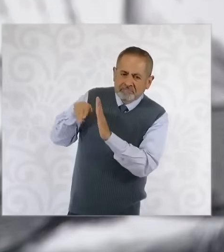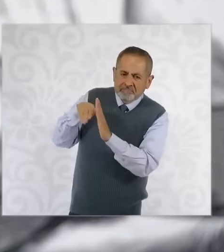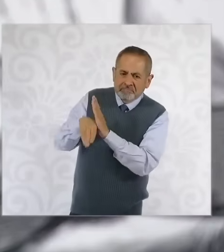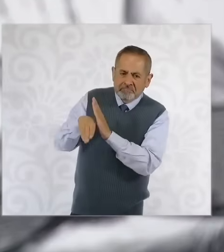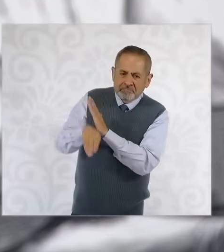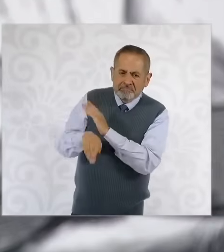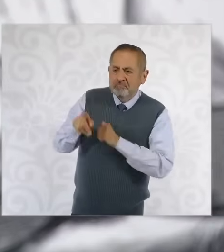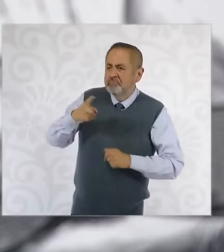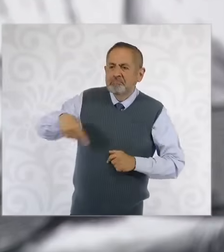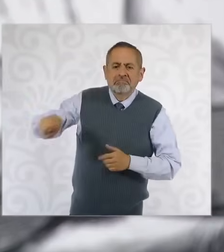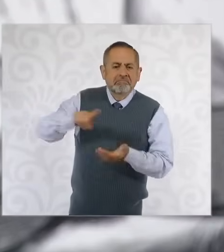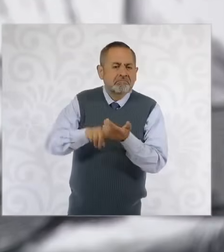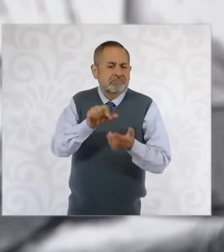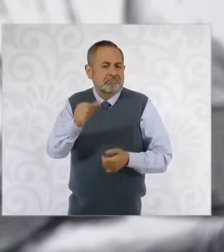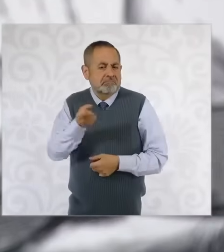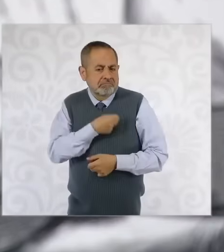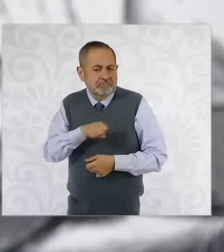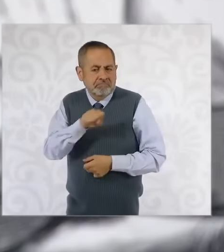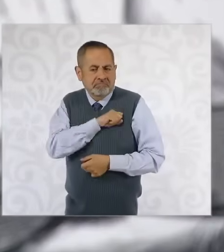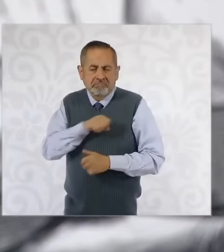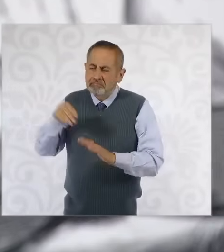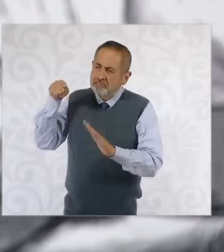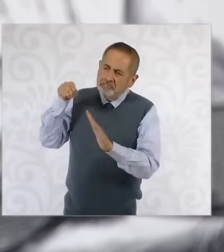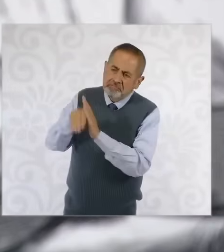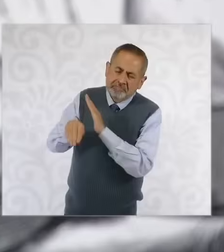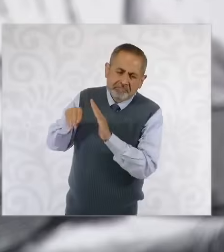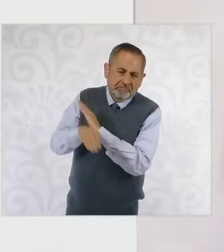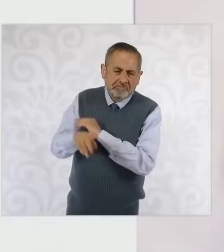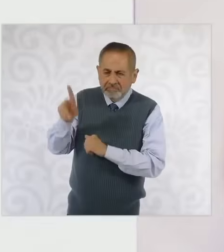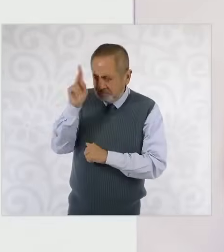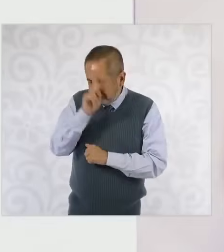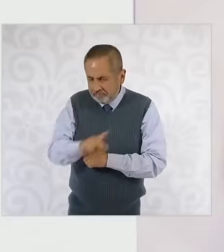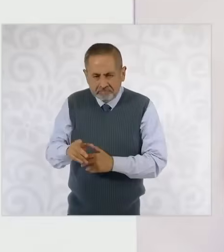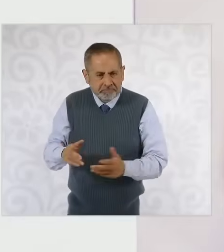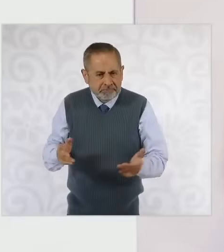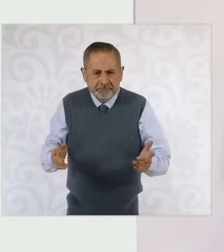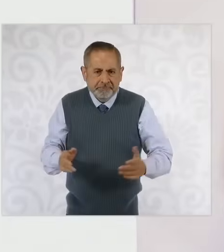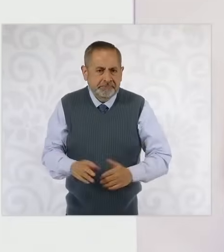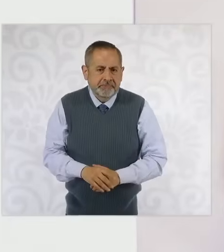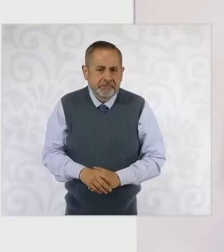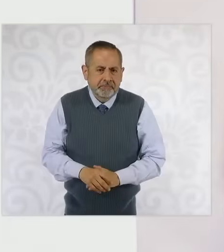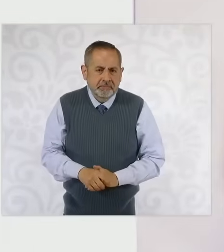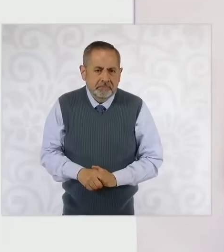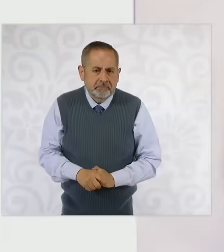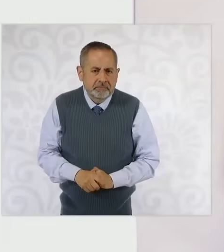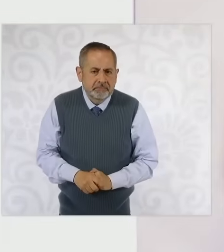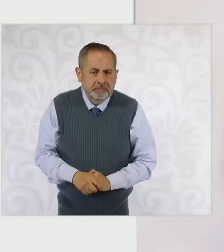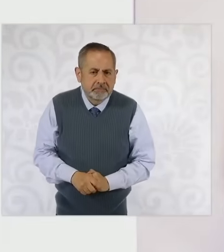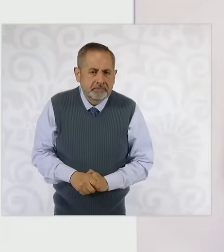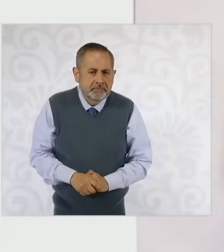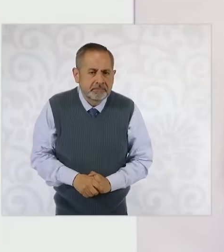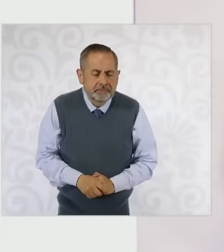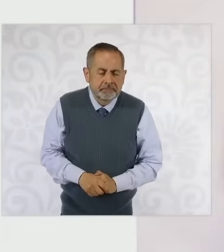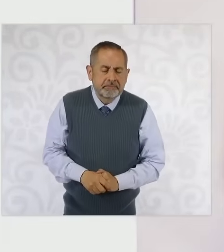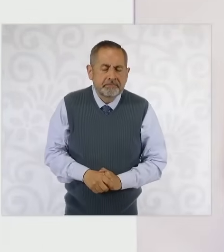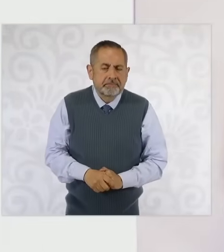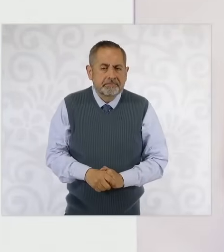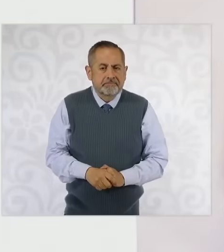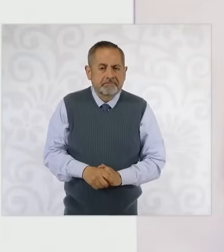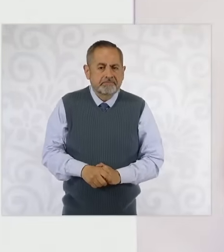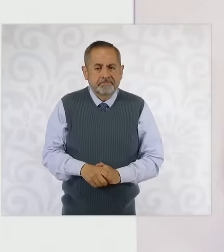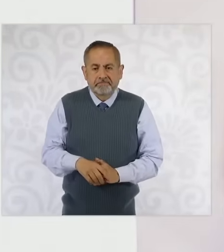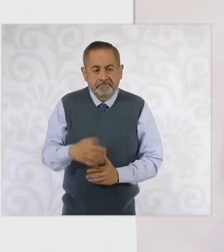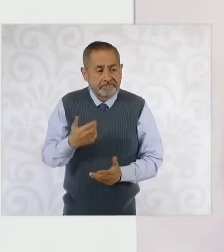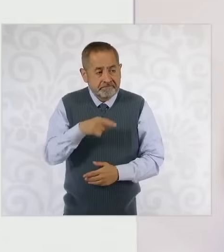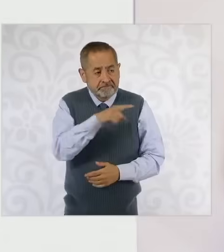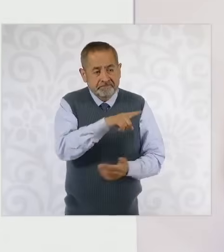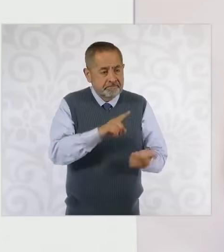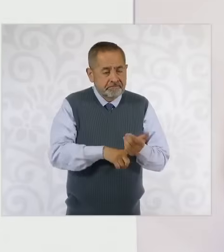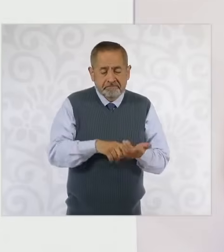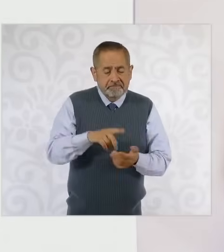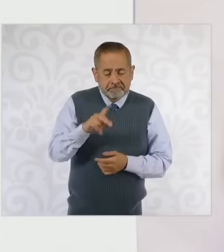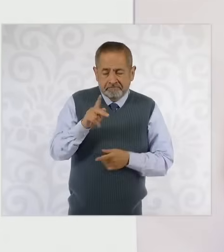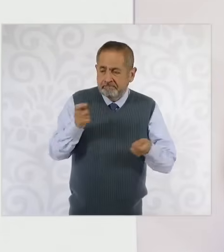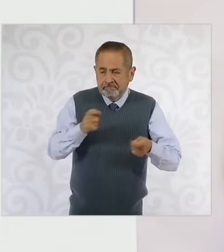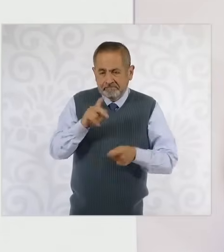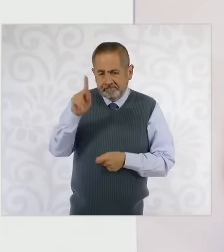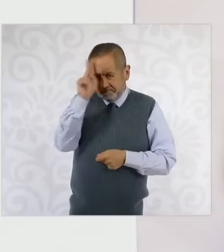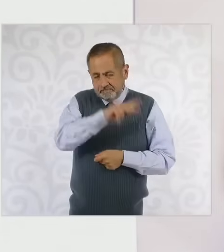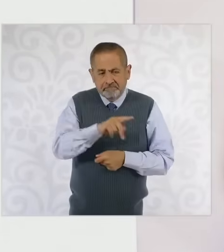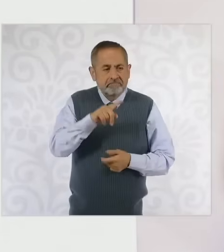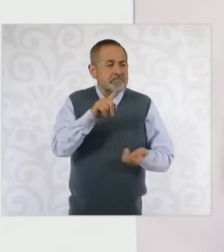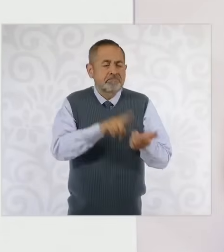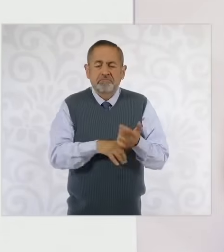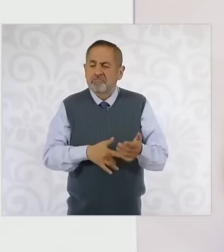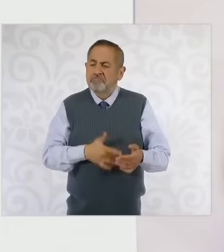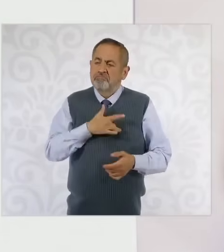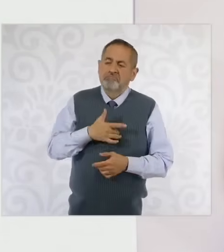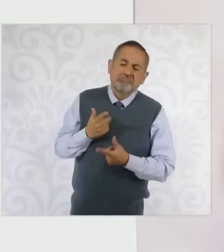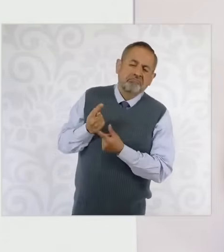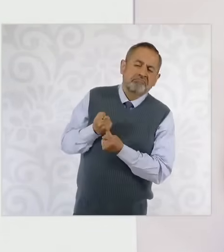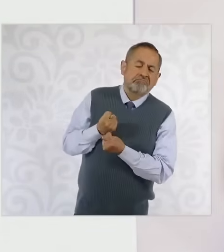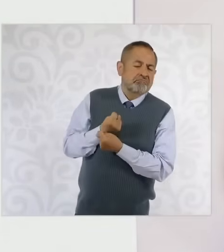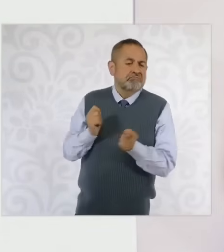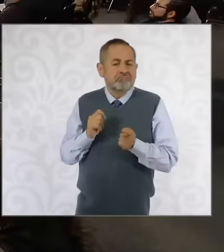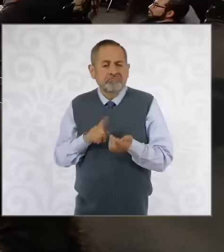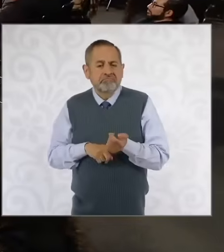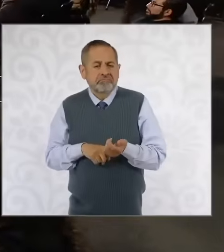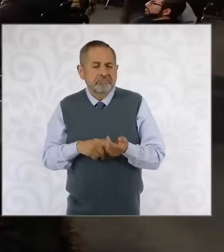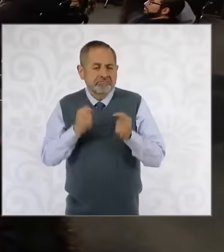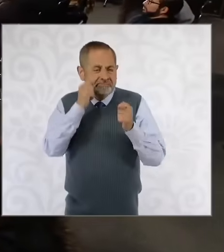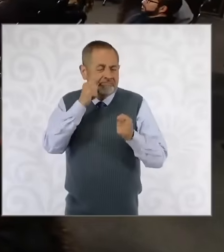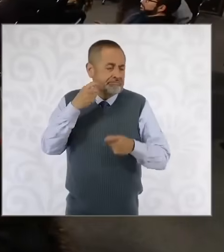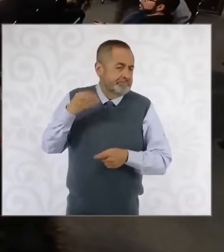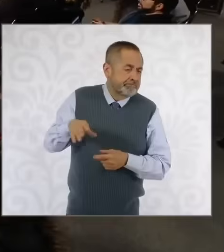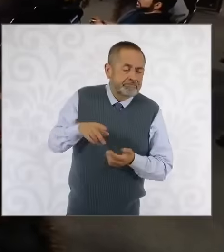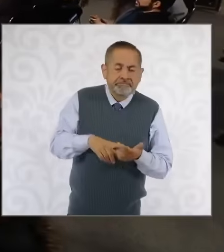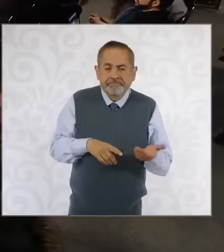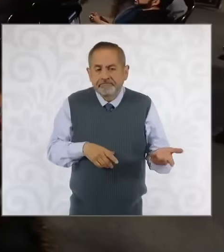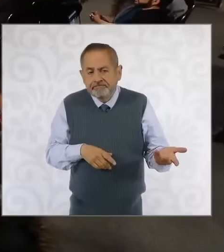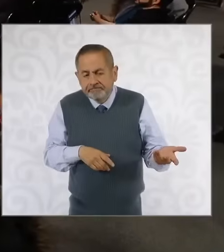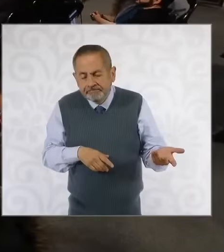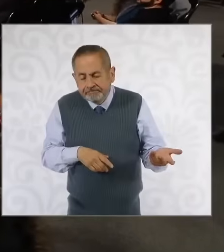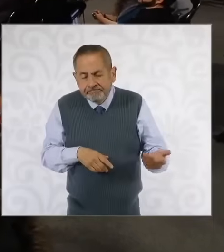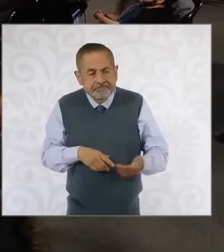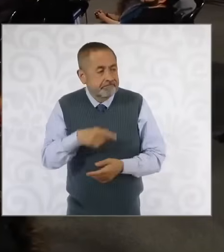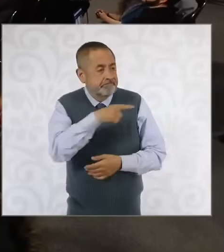salud además una pérdida de valores y una visión de que la historia de